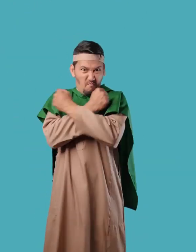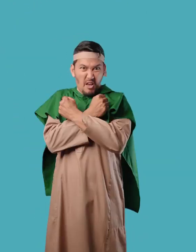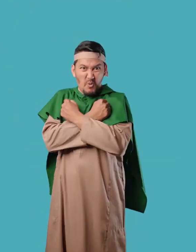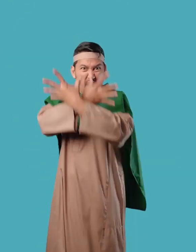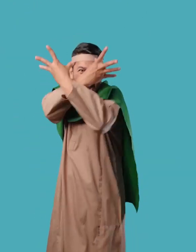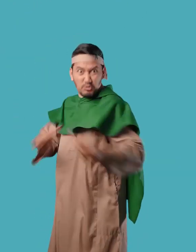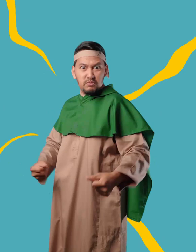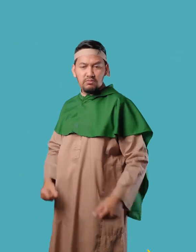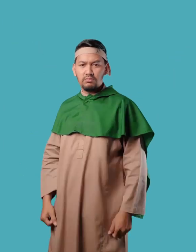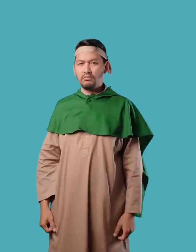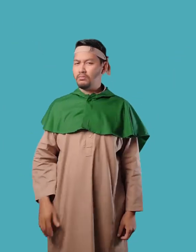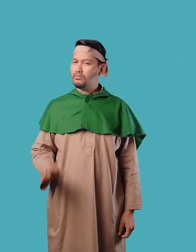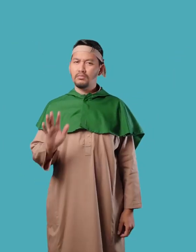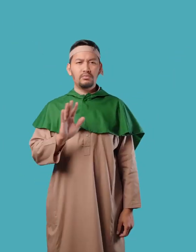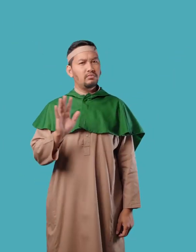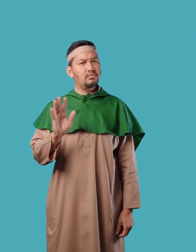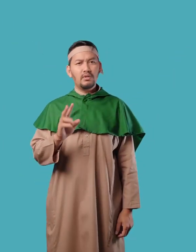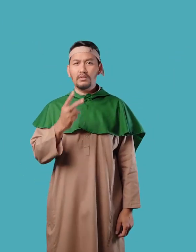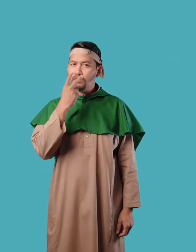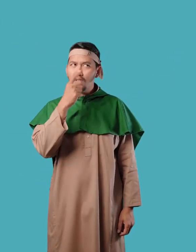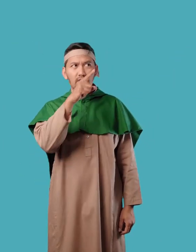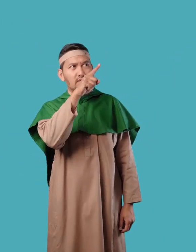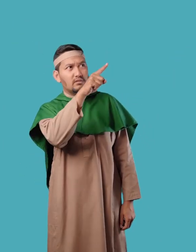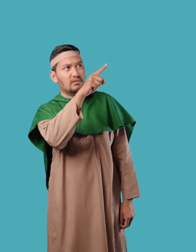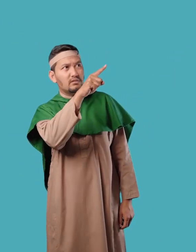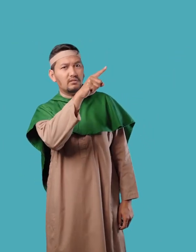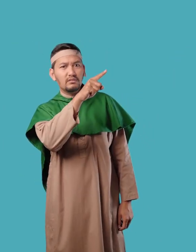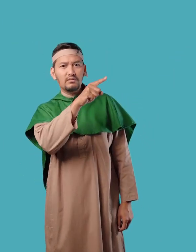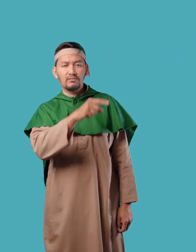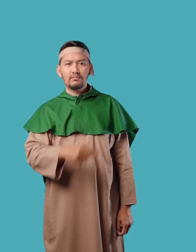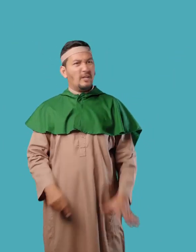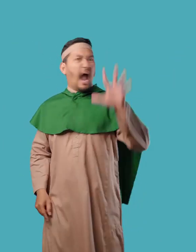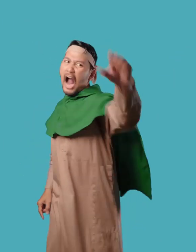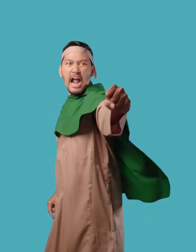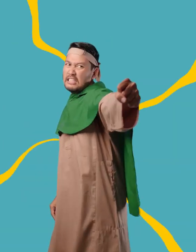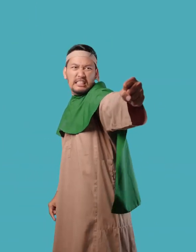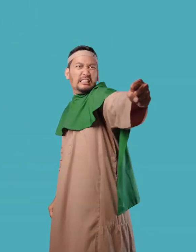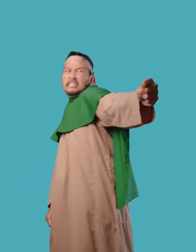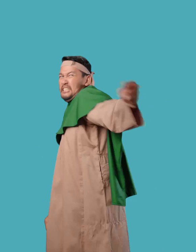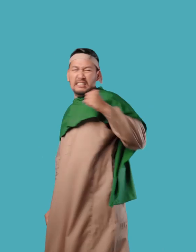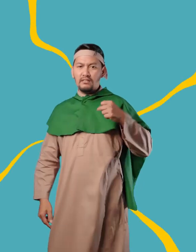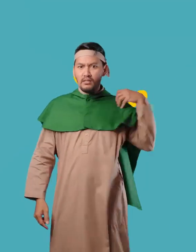Kemudian mereka menuduhnya dan menarik paksa Nabi Ibrahim serta membawanya ke Raja Namrud